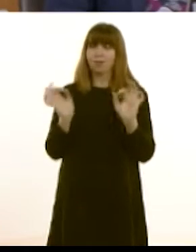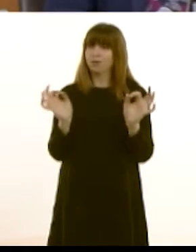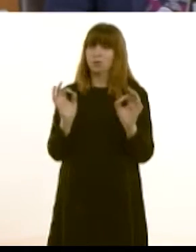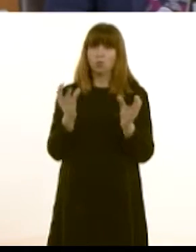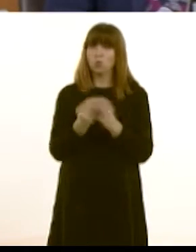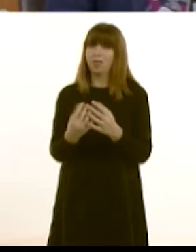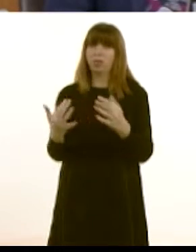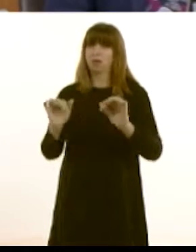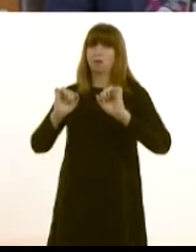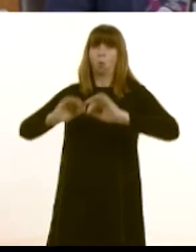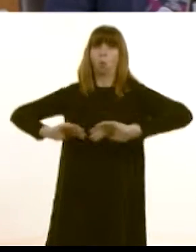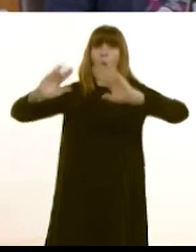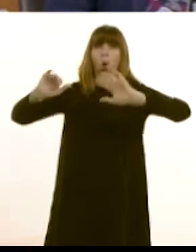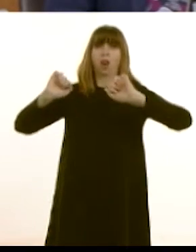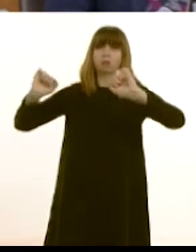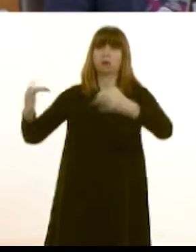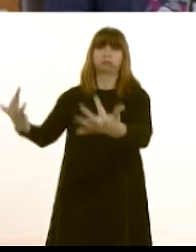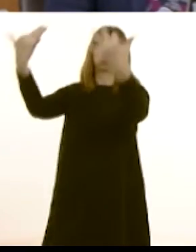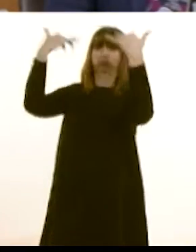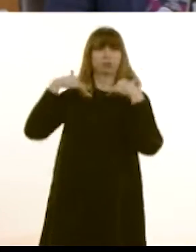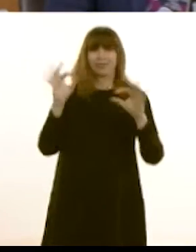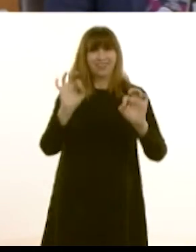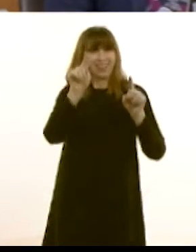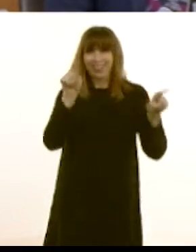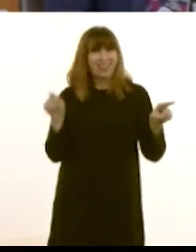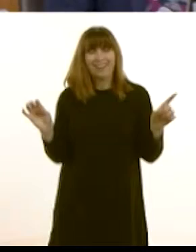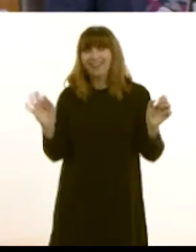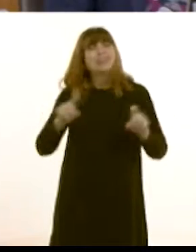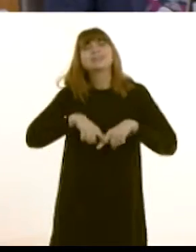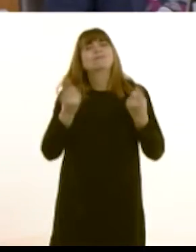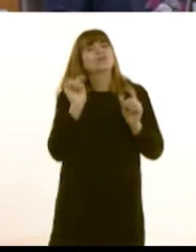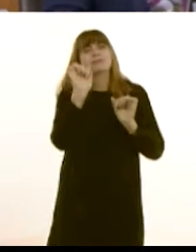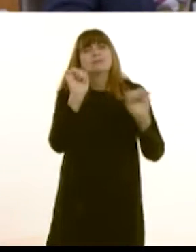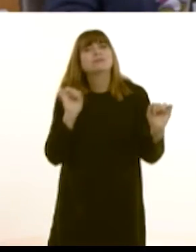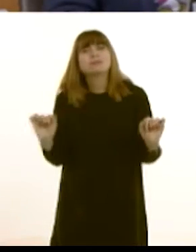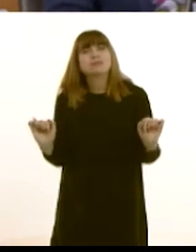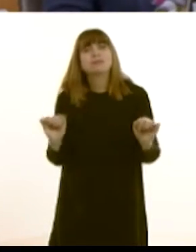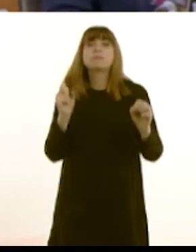Rydym wedi gweld beth ddigwyddodd oír blaen yn nyffryn Conwy pan aeth y dwr i mewn iír